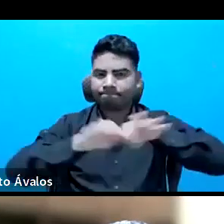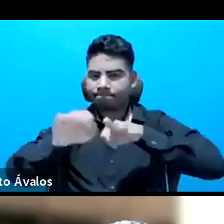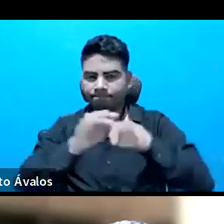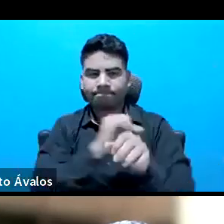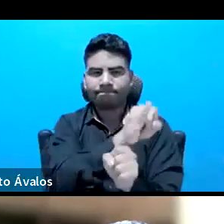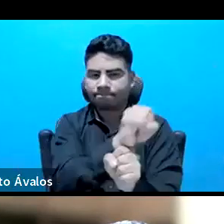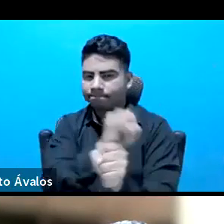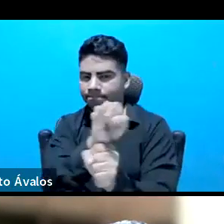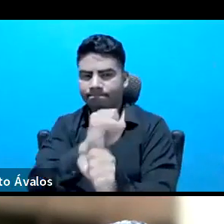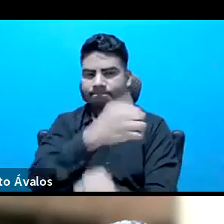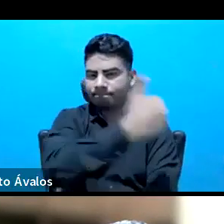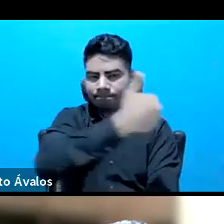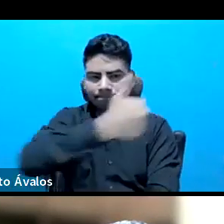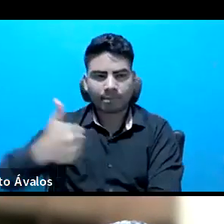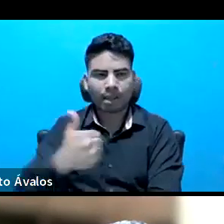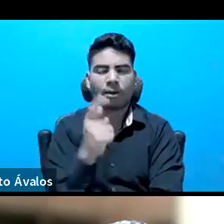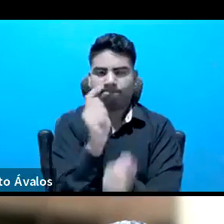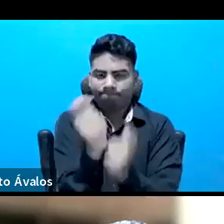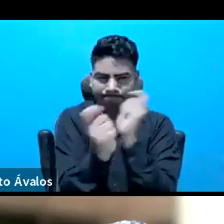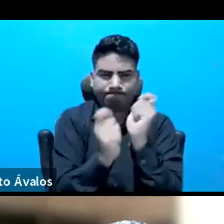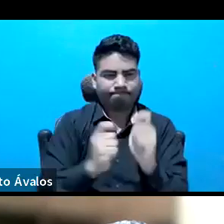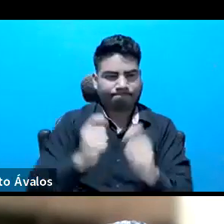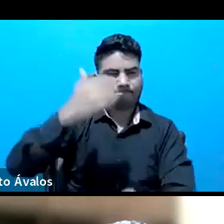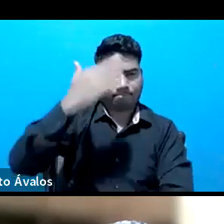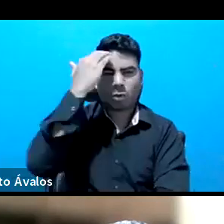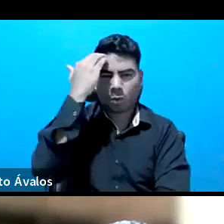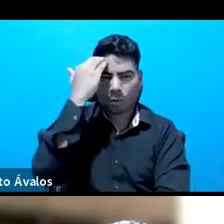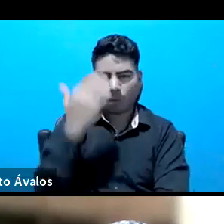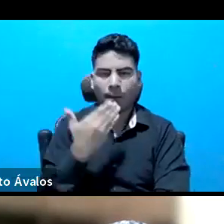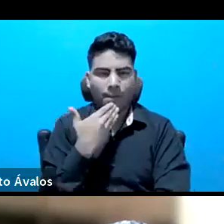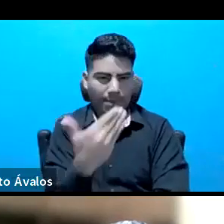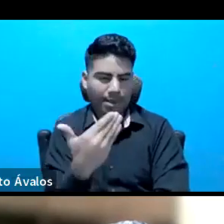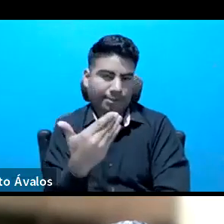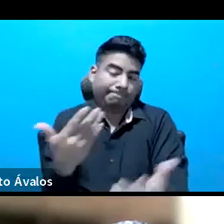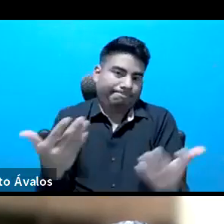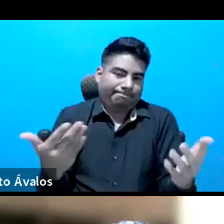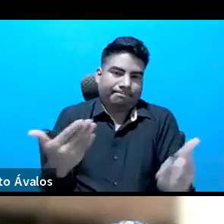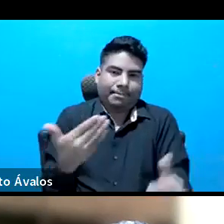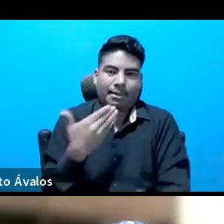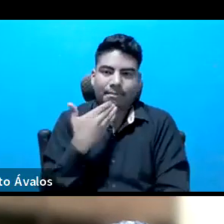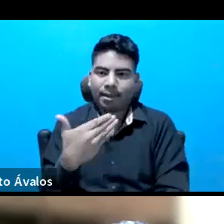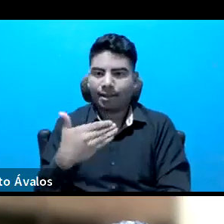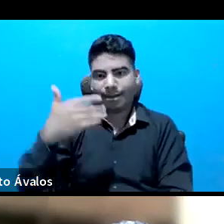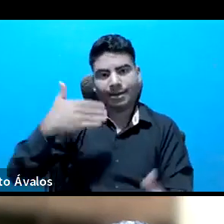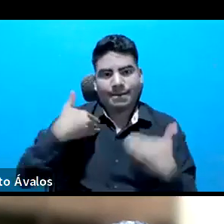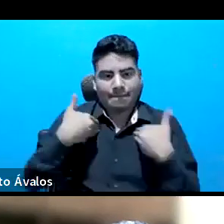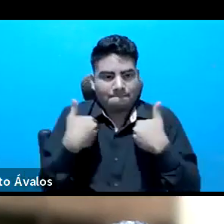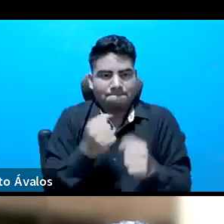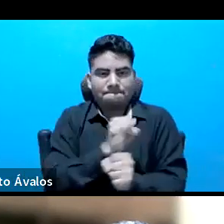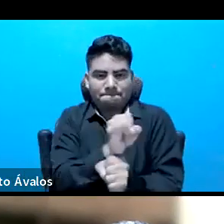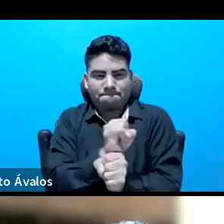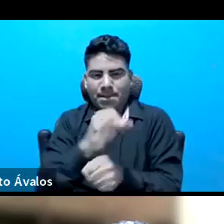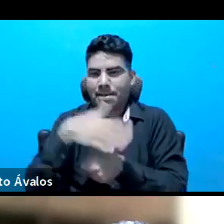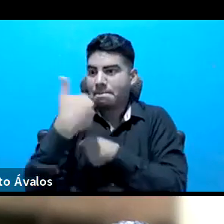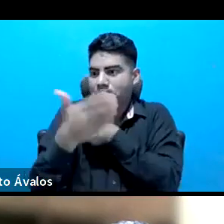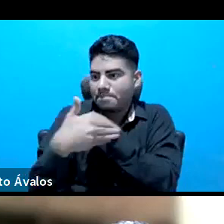y y todas tenemos y todas tenemos mucho trabajo en puerta y puede y, pues fue muy rápido, ¿verdad? Doctora, Guadalupe,